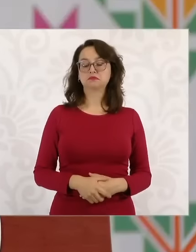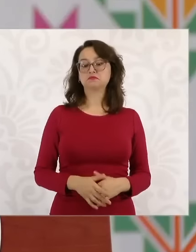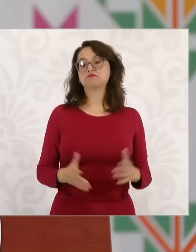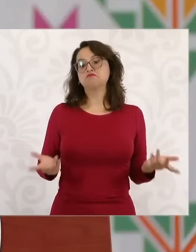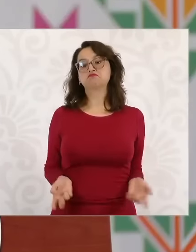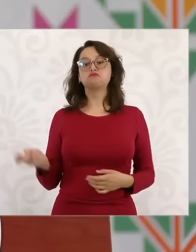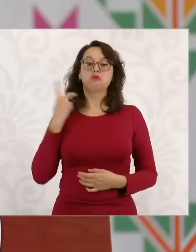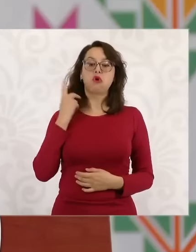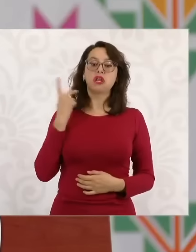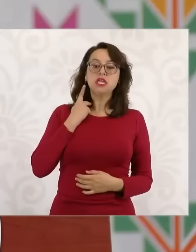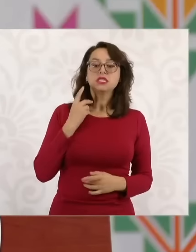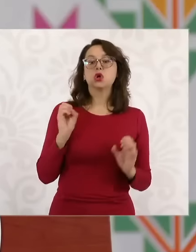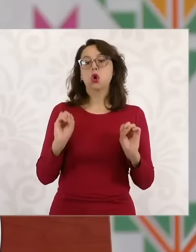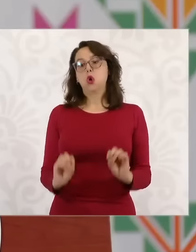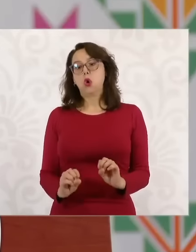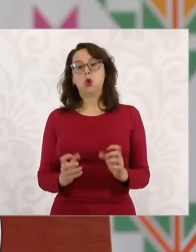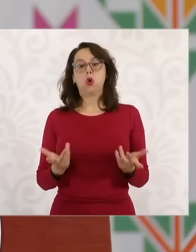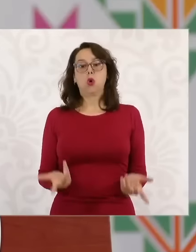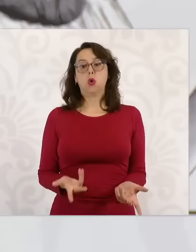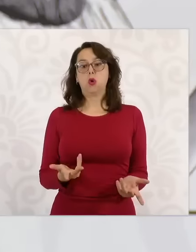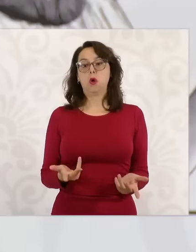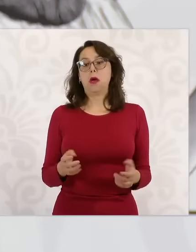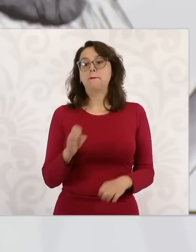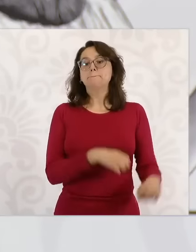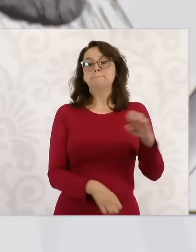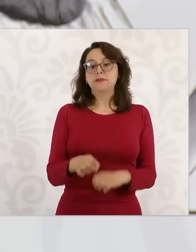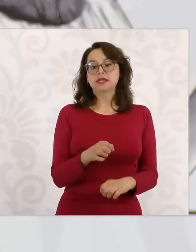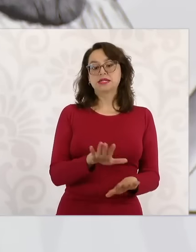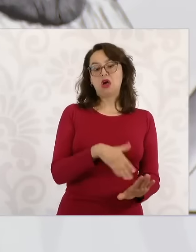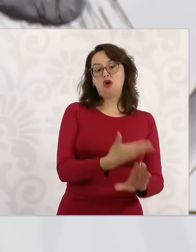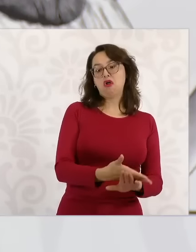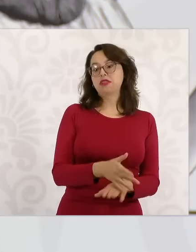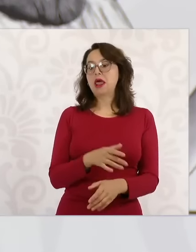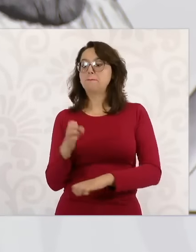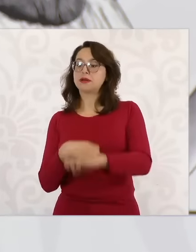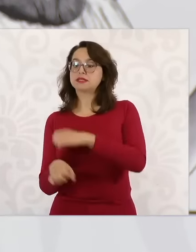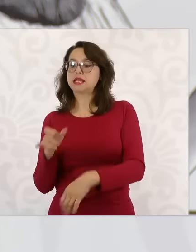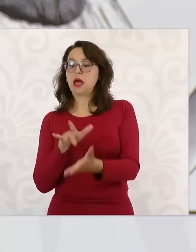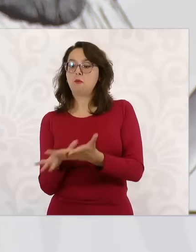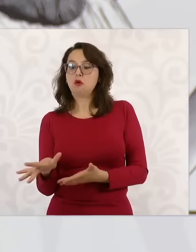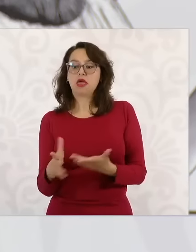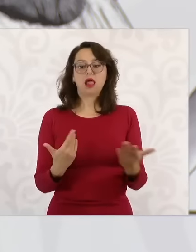político, puede ser un interés de apoyar algunas empresas frente a otras, incluso estadounidenses.